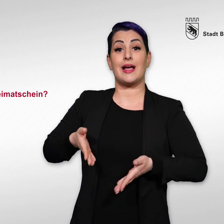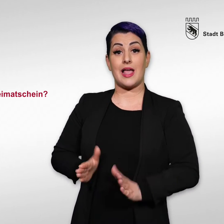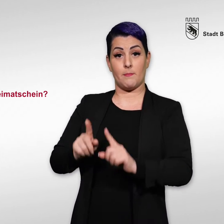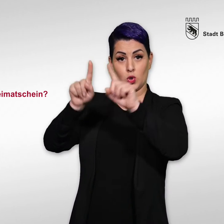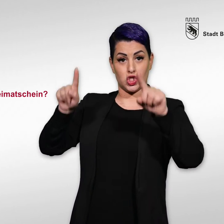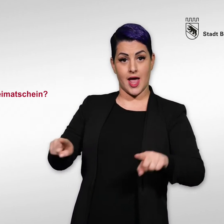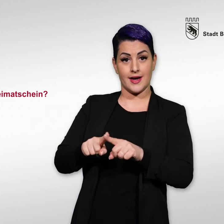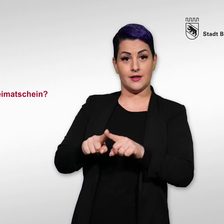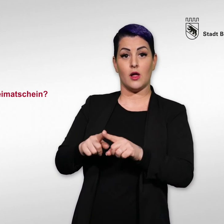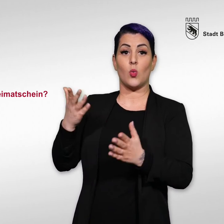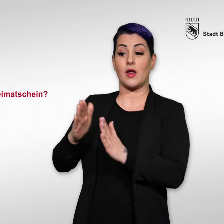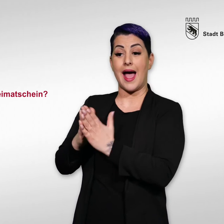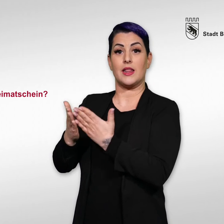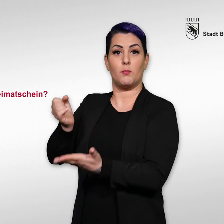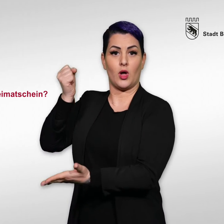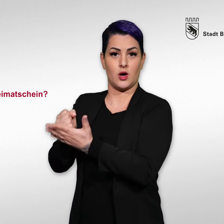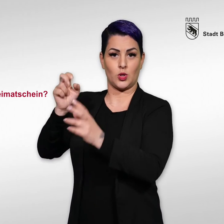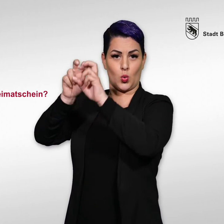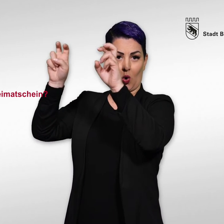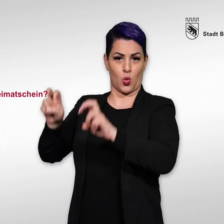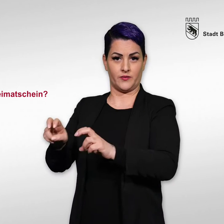oder der Einbürgerungsurkunde ersichtlich.